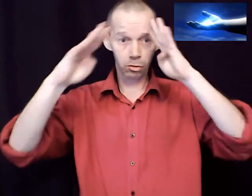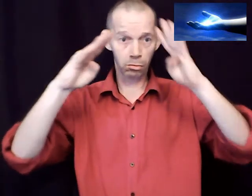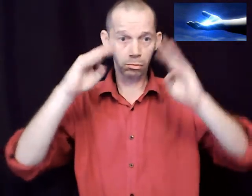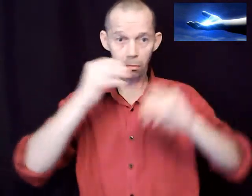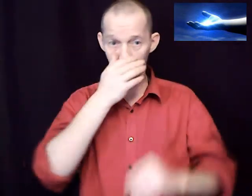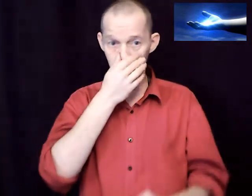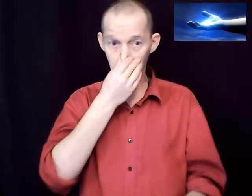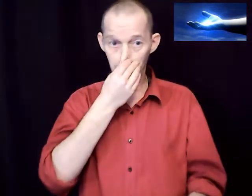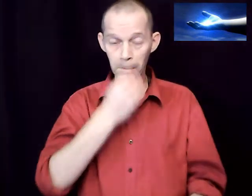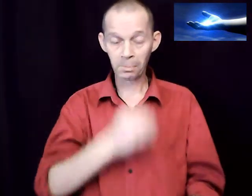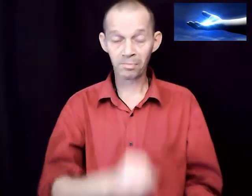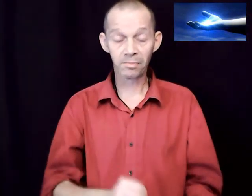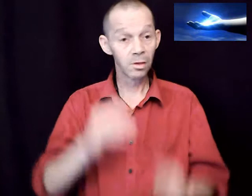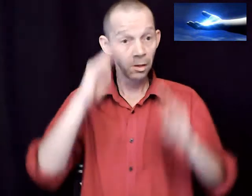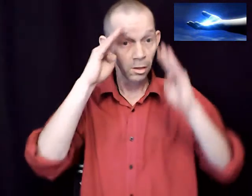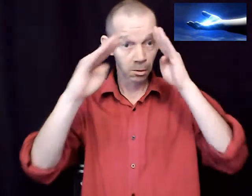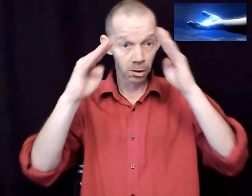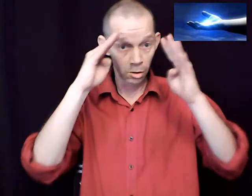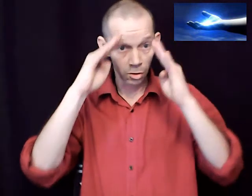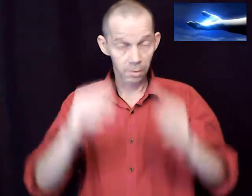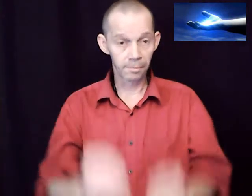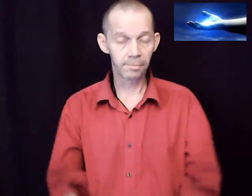visualiser, imaginer Imagines.